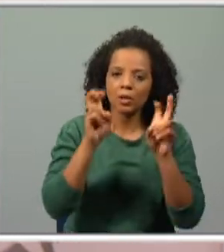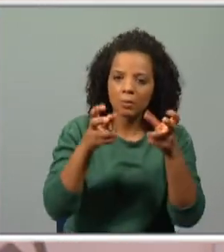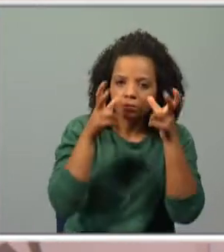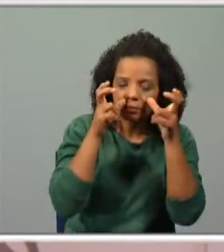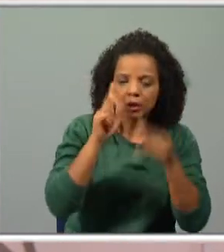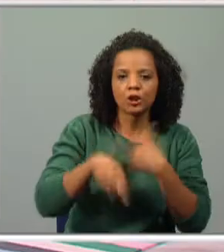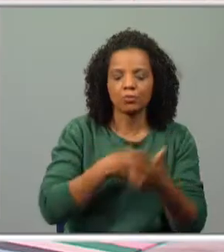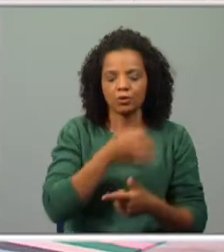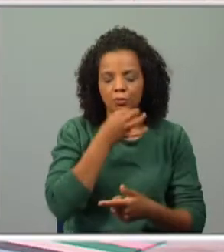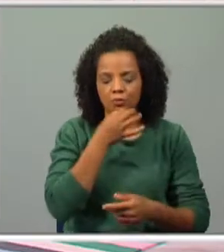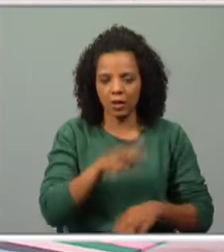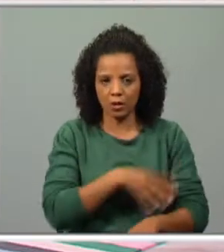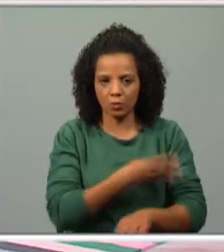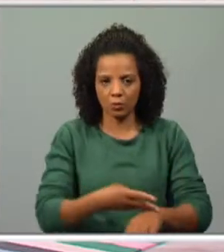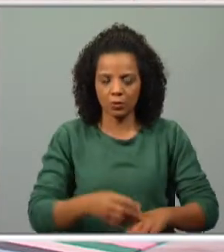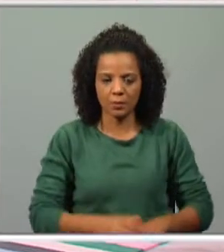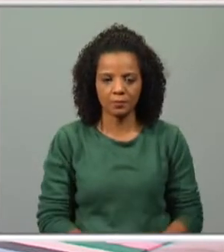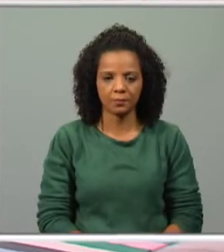Vamos explorar o poema 讓我們探索這首詩